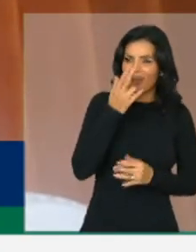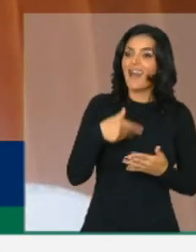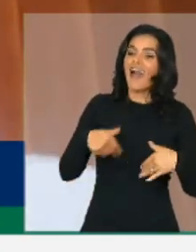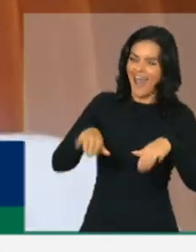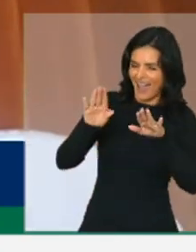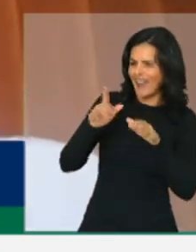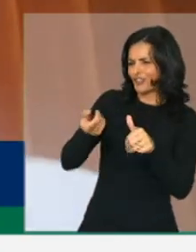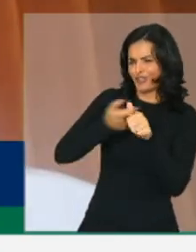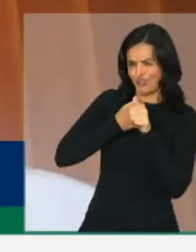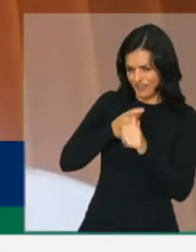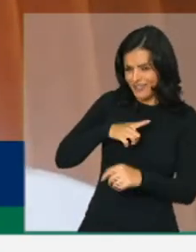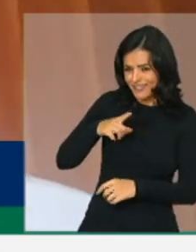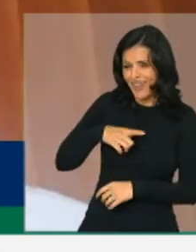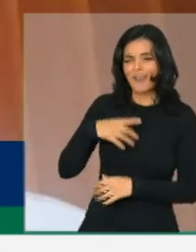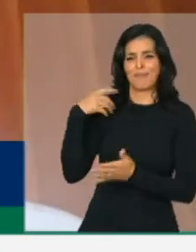UMA DÍVIDA QUE EXISTE QUE VALE DINHEIRO QUE DEVE TER